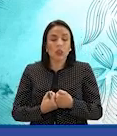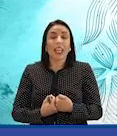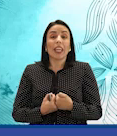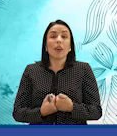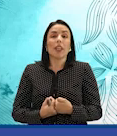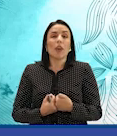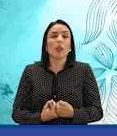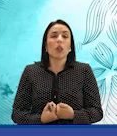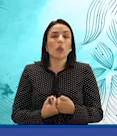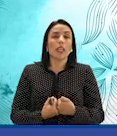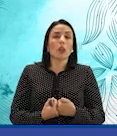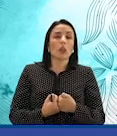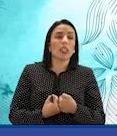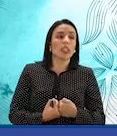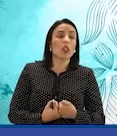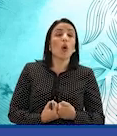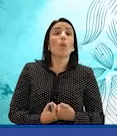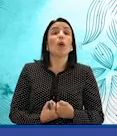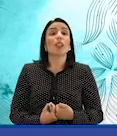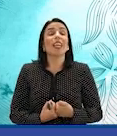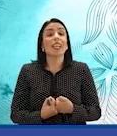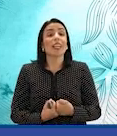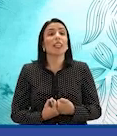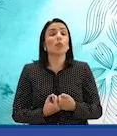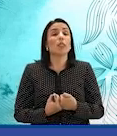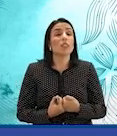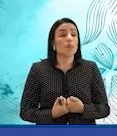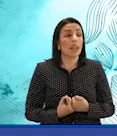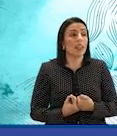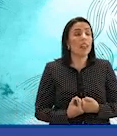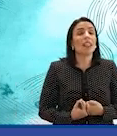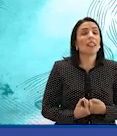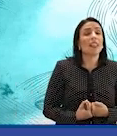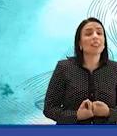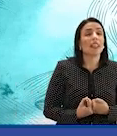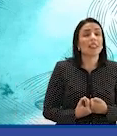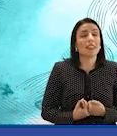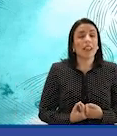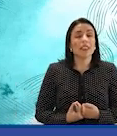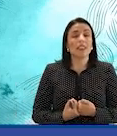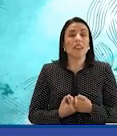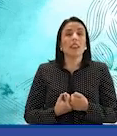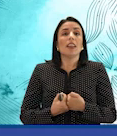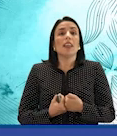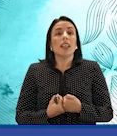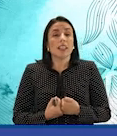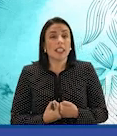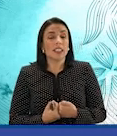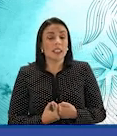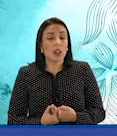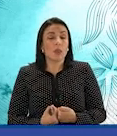que debe de haber una buena coordinación? Porque el Alcalde Municipal tiene hasta el 30 de setiembre